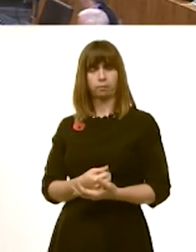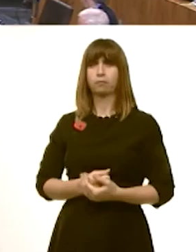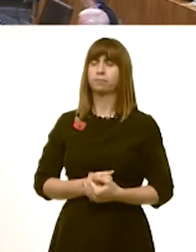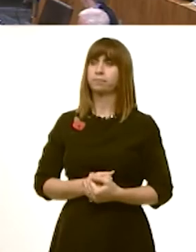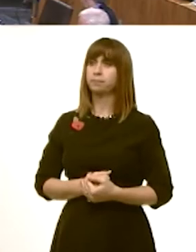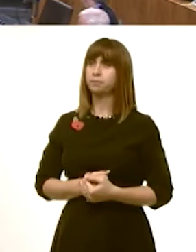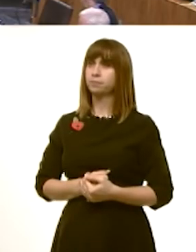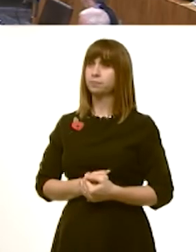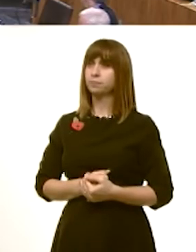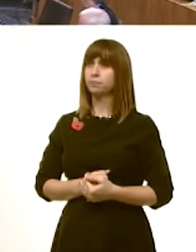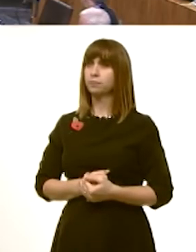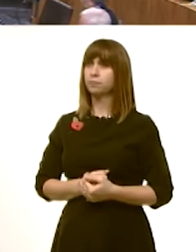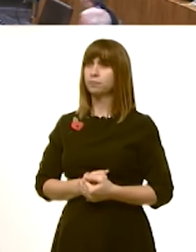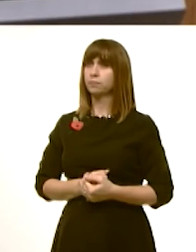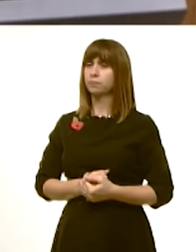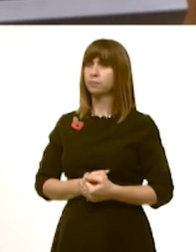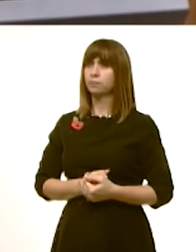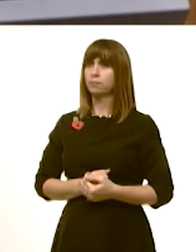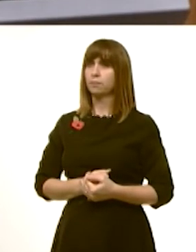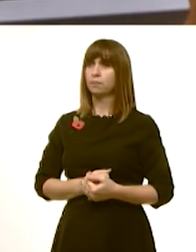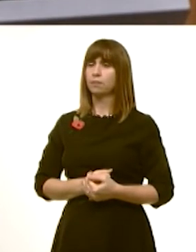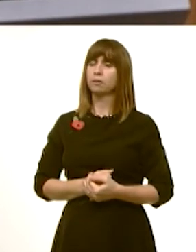Mae hynny yn rhywbeth, wrth gwrs, iír bwrdd iechyd.